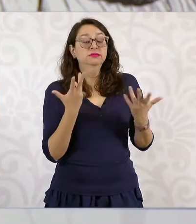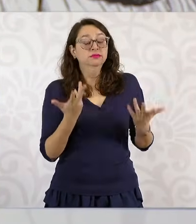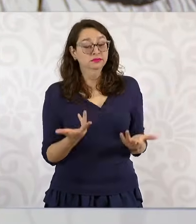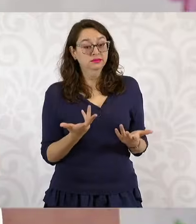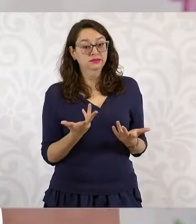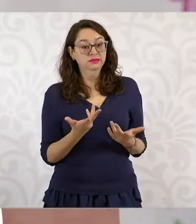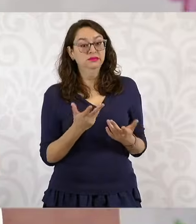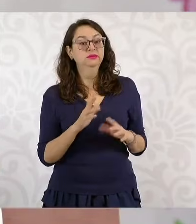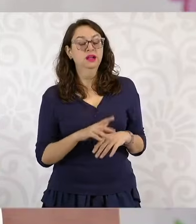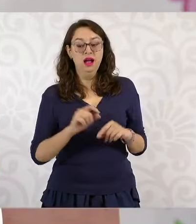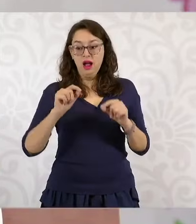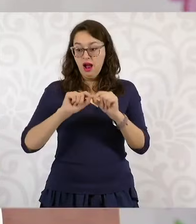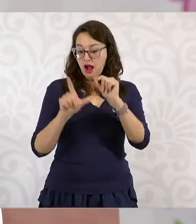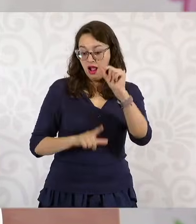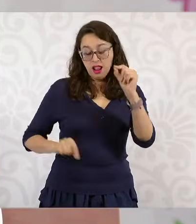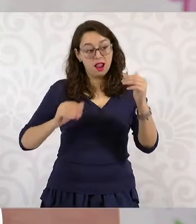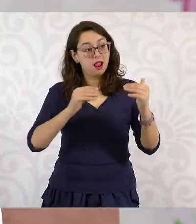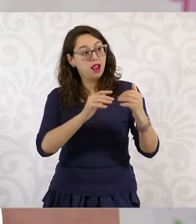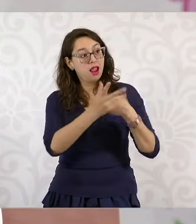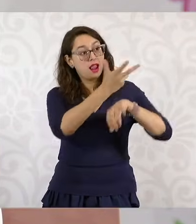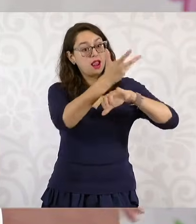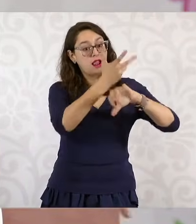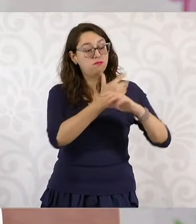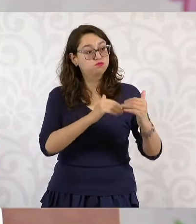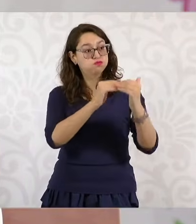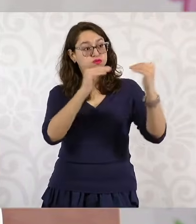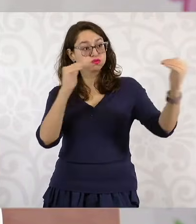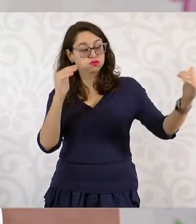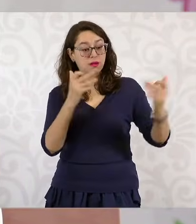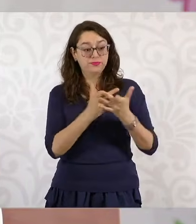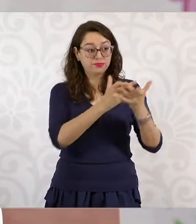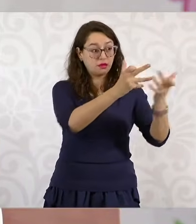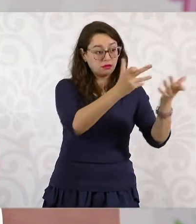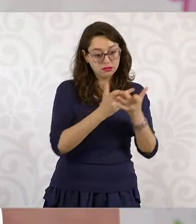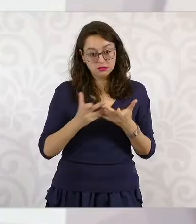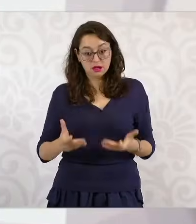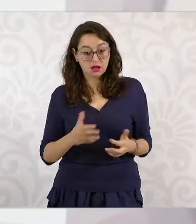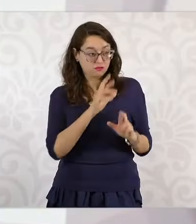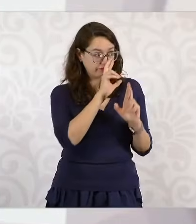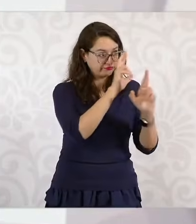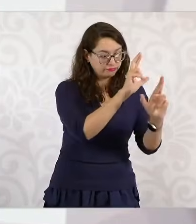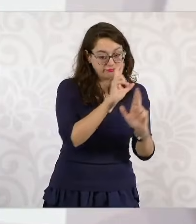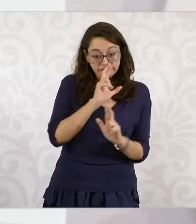en el respeto a nuestras soberanías, a nuestra territorialidad y que lo que tiene que ver con